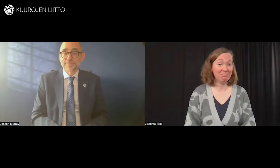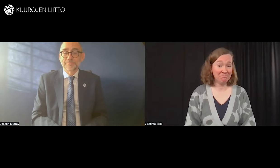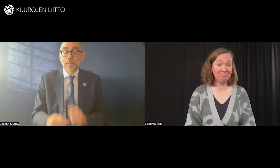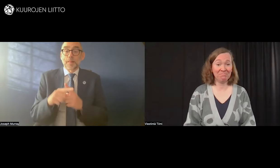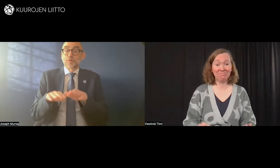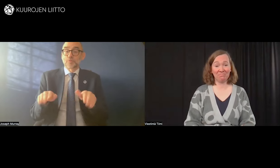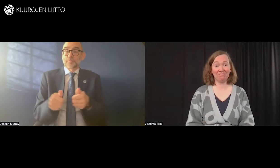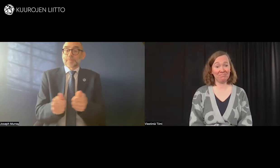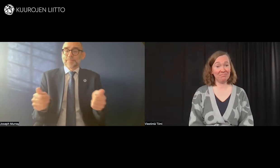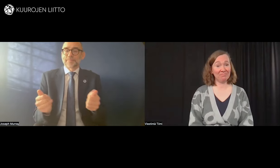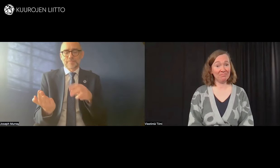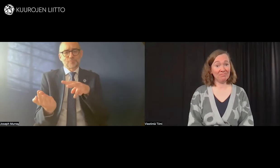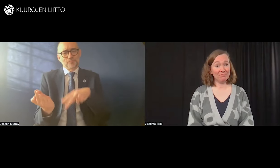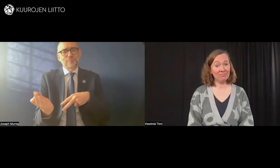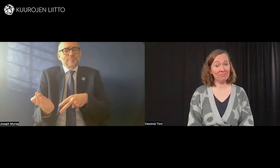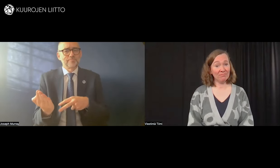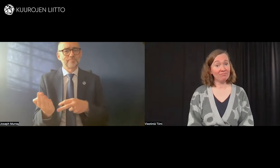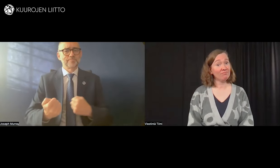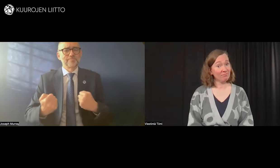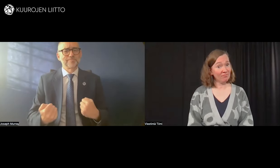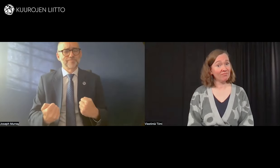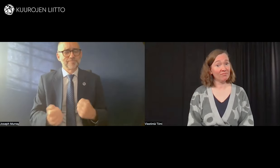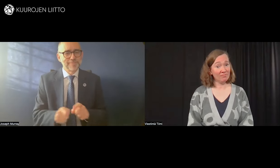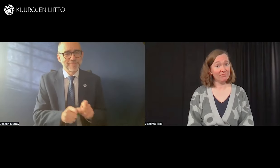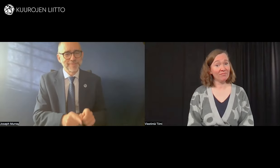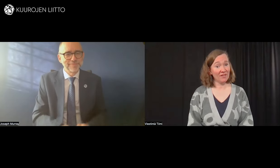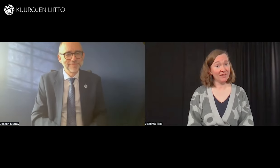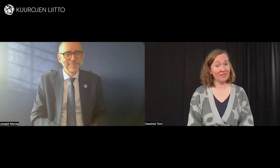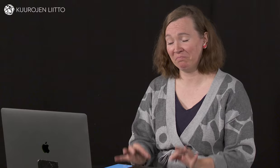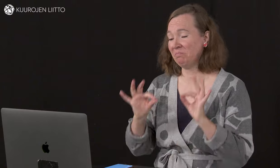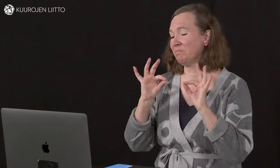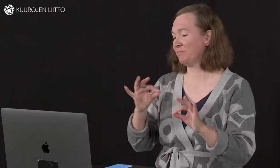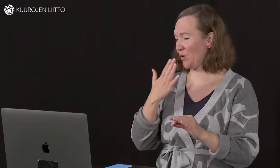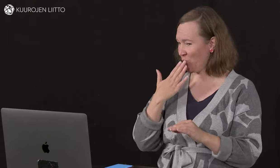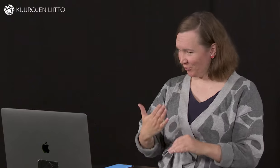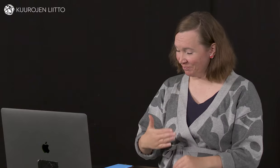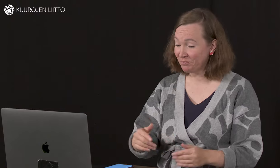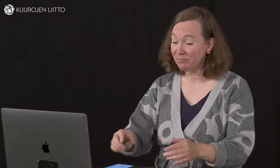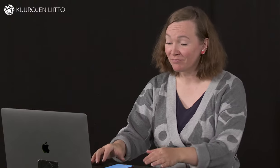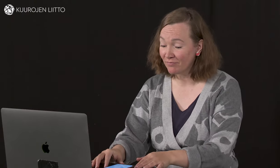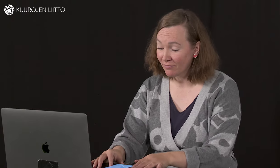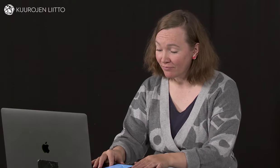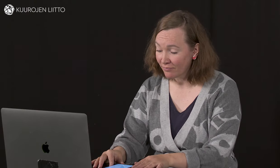Sen lisäksi lapsetkin voivat lukea sen itse ja voimaantua siitä. Hienoa.